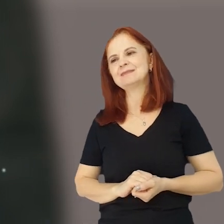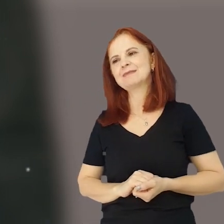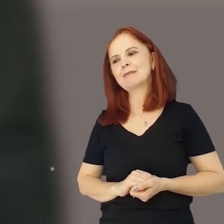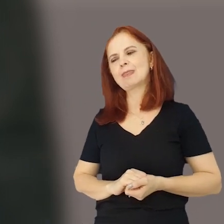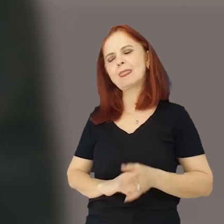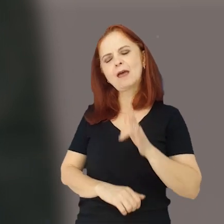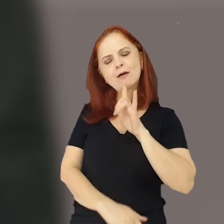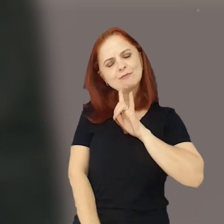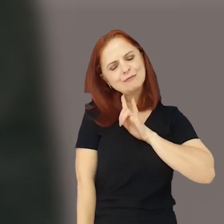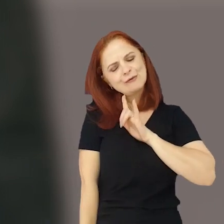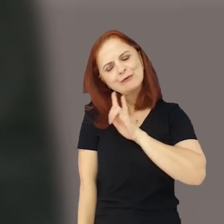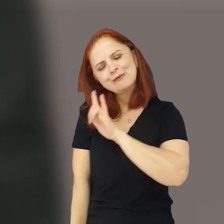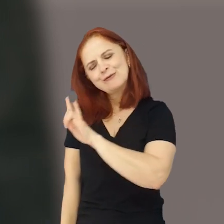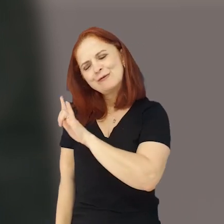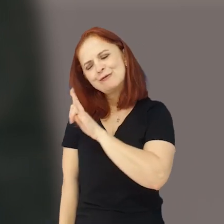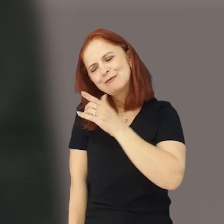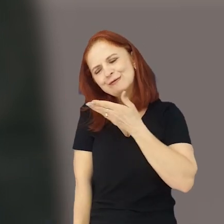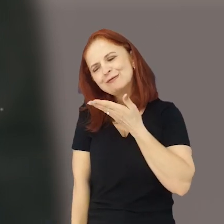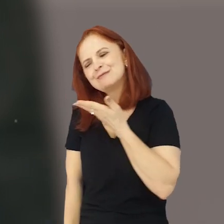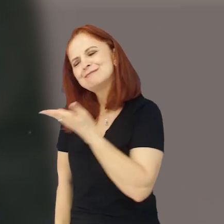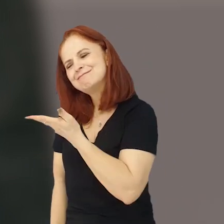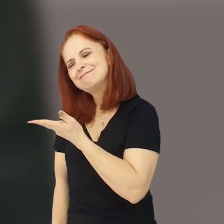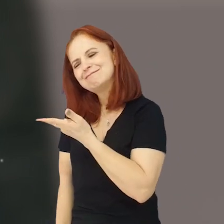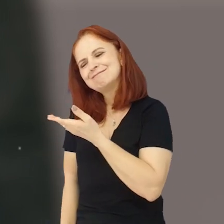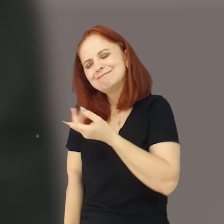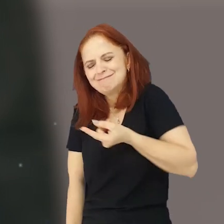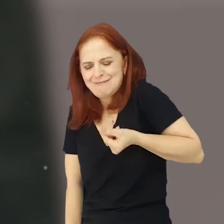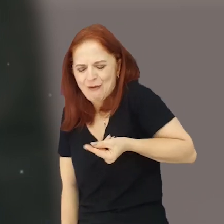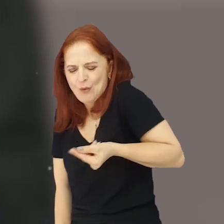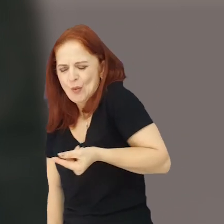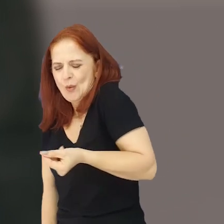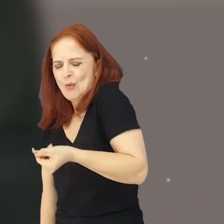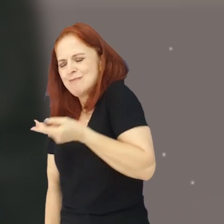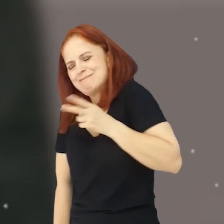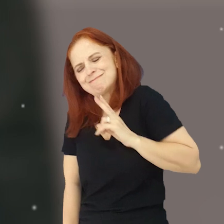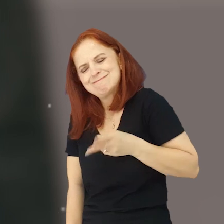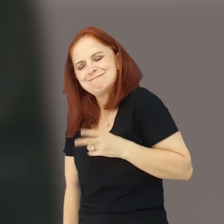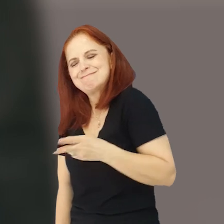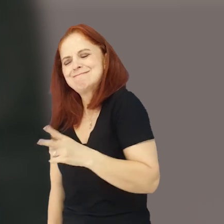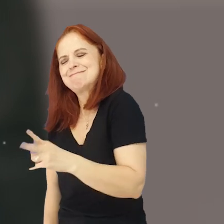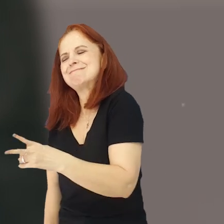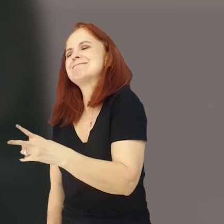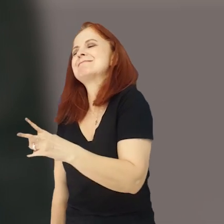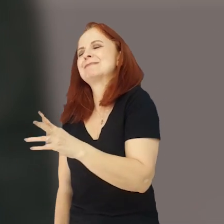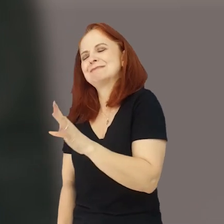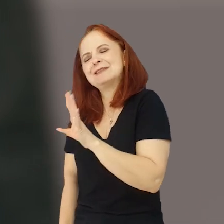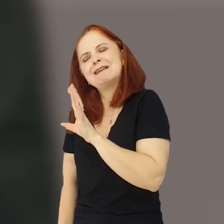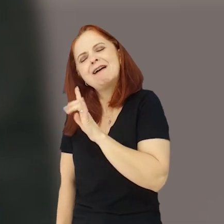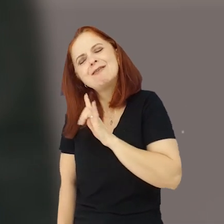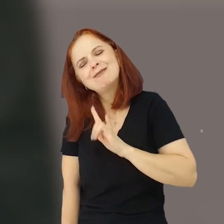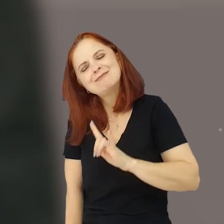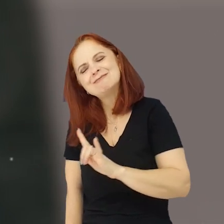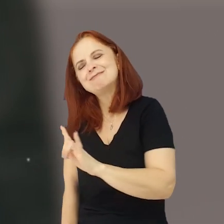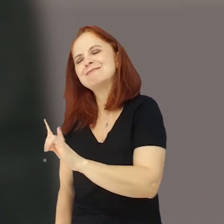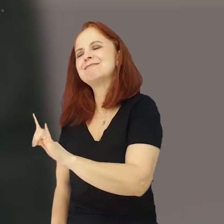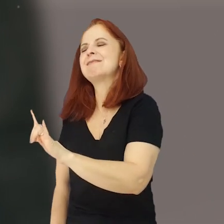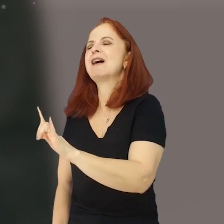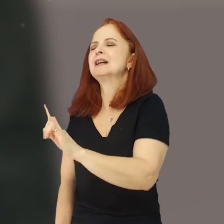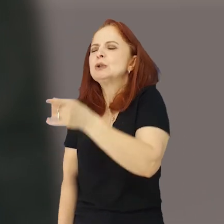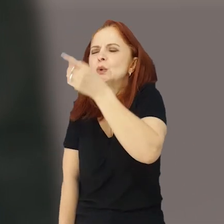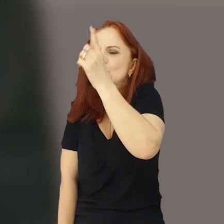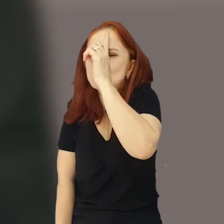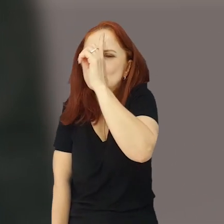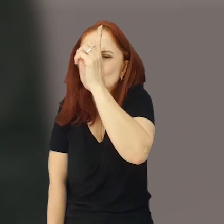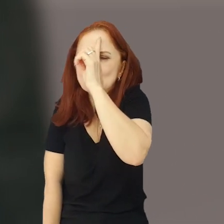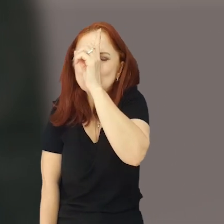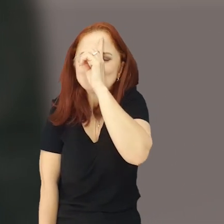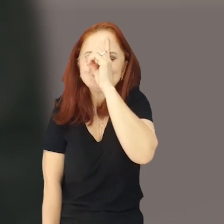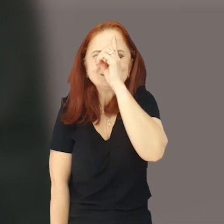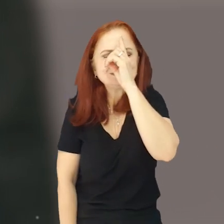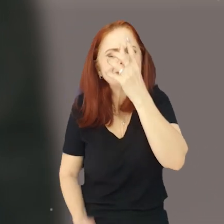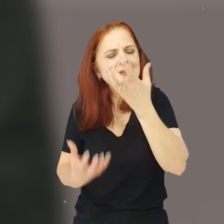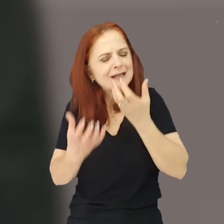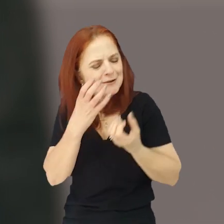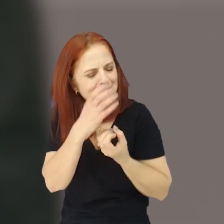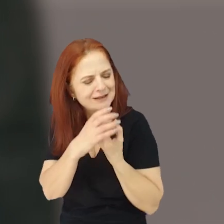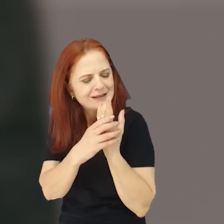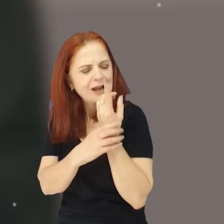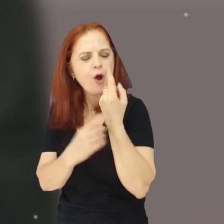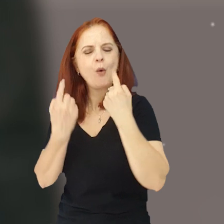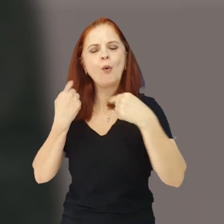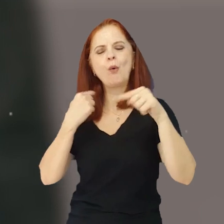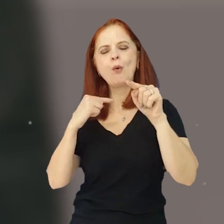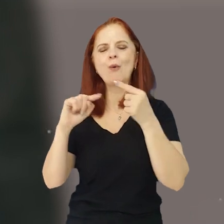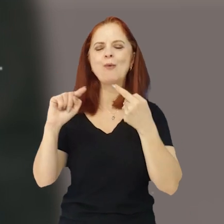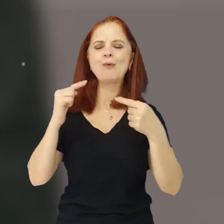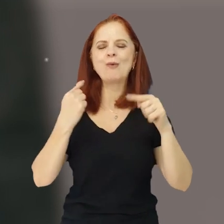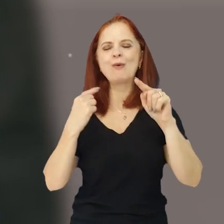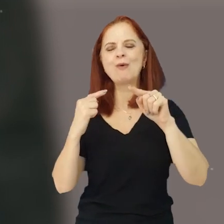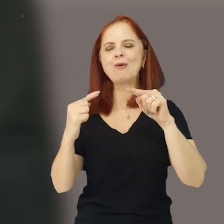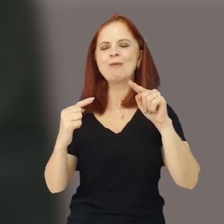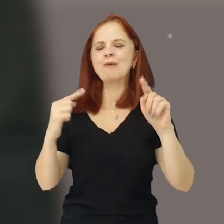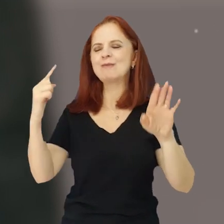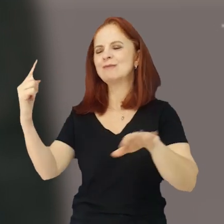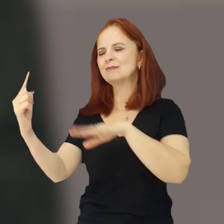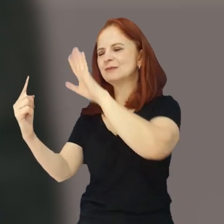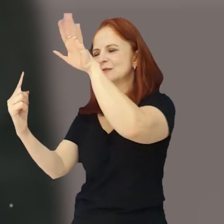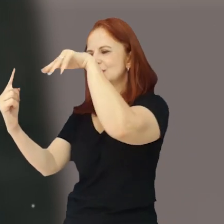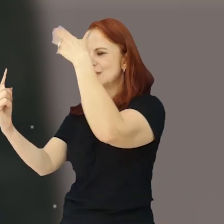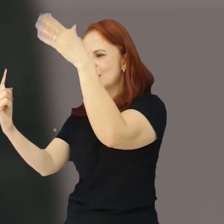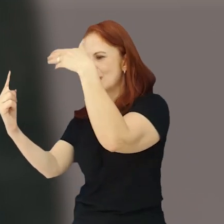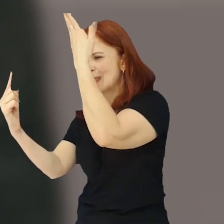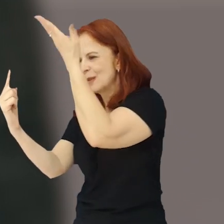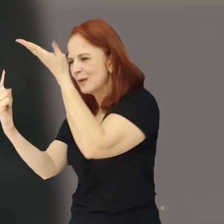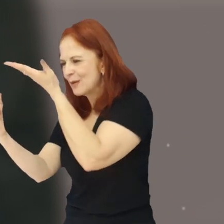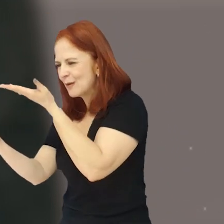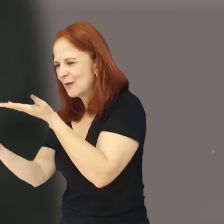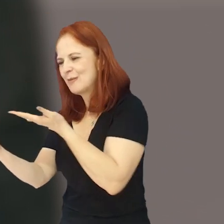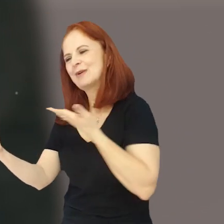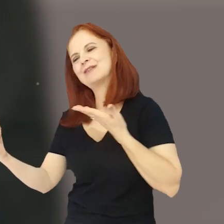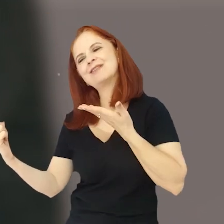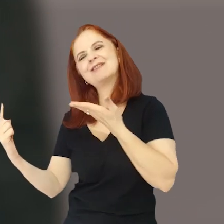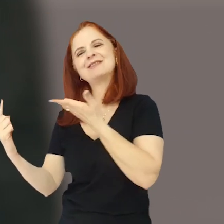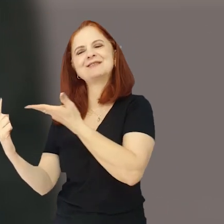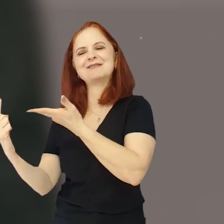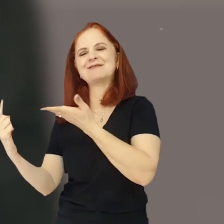amo de vez mil vezes am Maria a cada instante todos os dias um verso em teu nome Eu